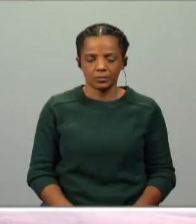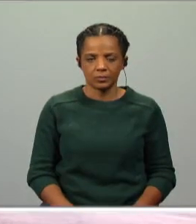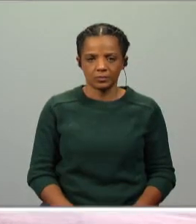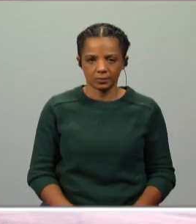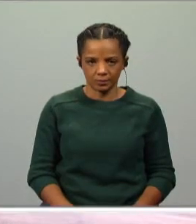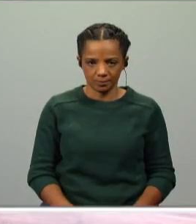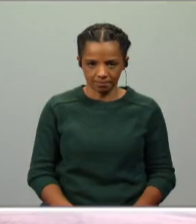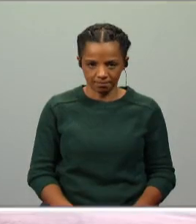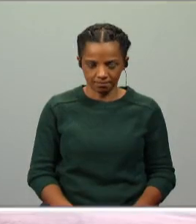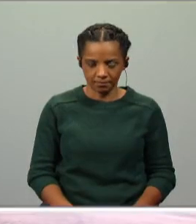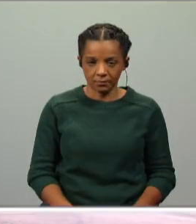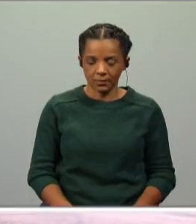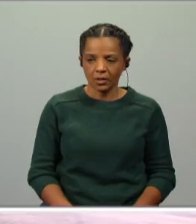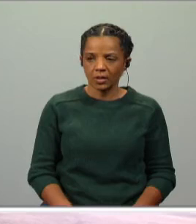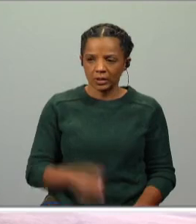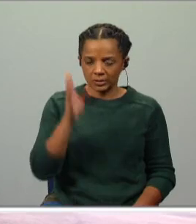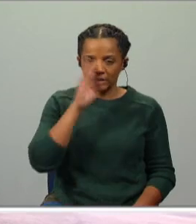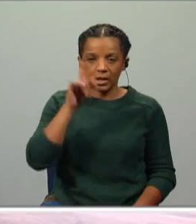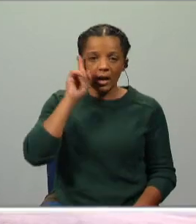se não posso comer a voz,